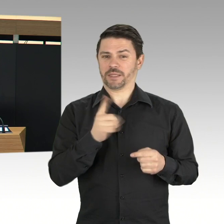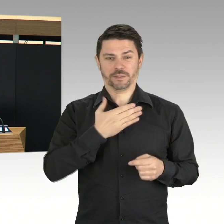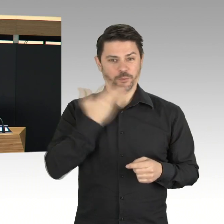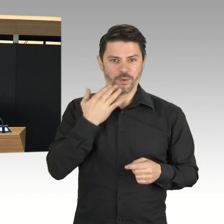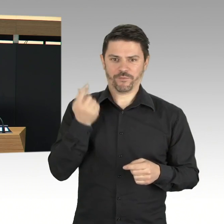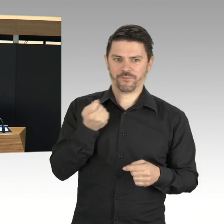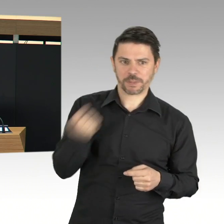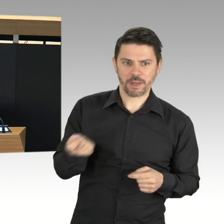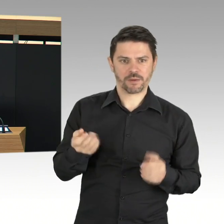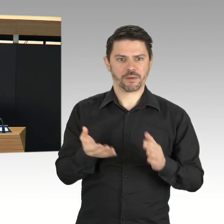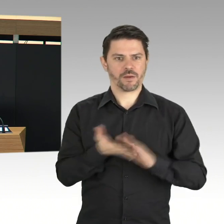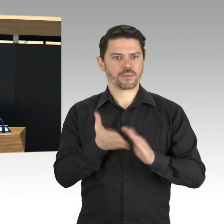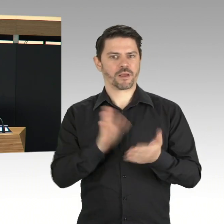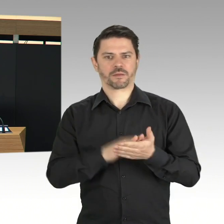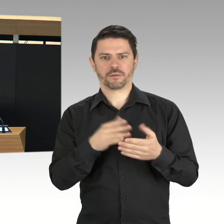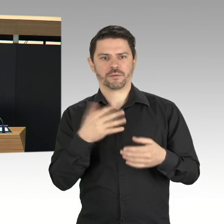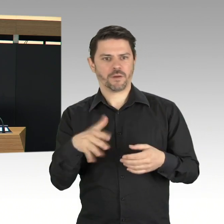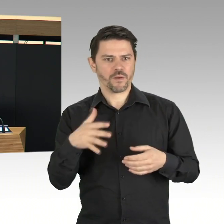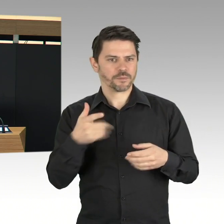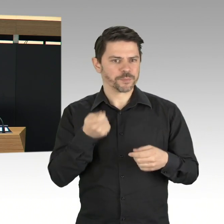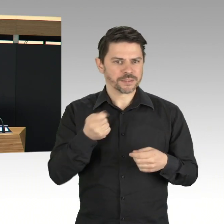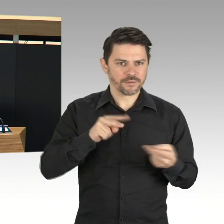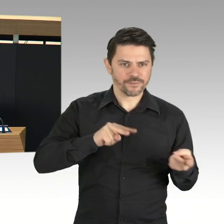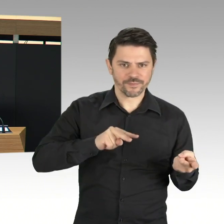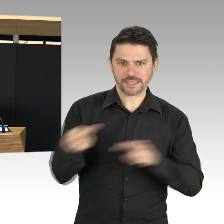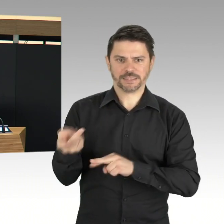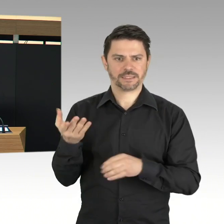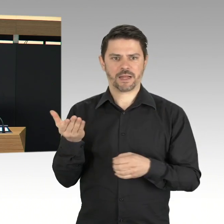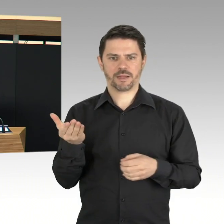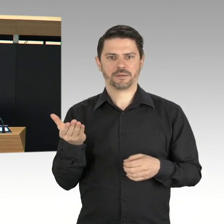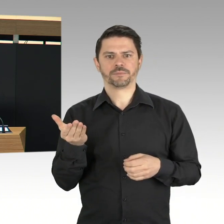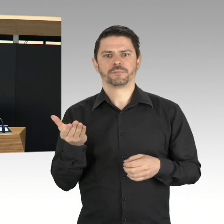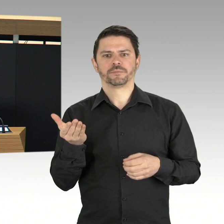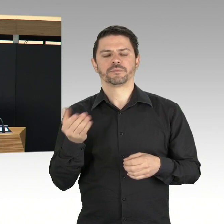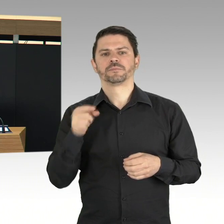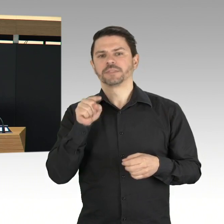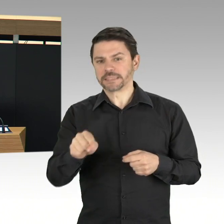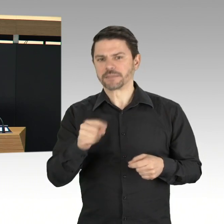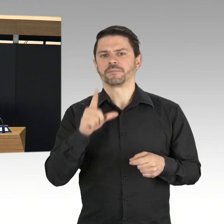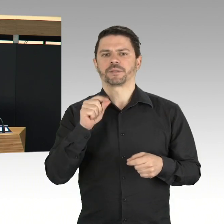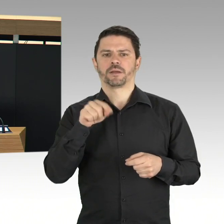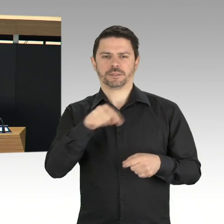der zulässigen Miethöhe maßgeblichen Umstände zu erteilen. Die Höhe der Stichtagsmiete ist den Mieterinnen und Mietern